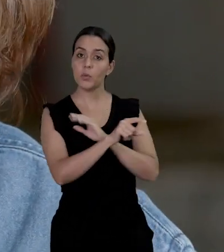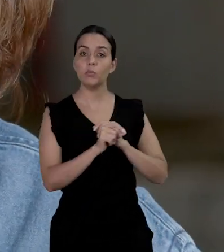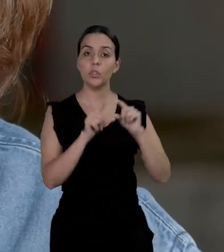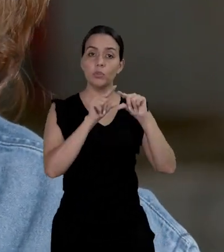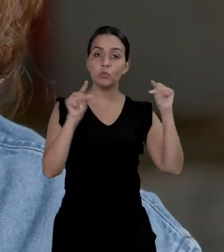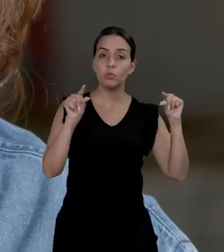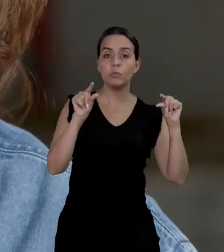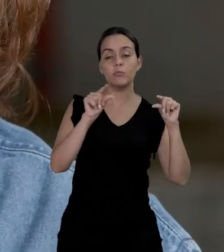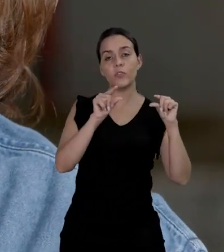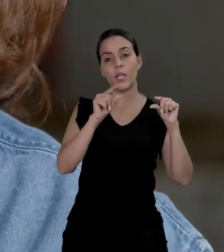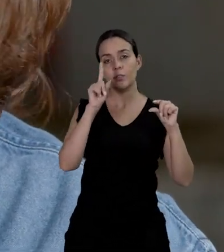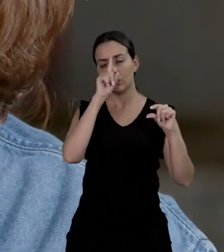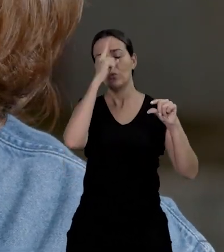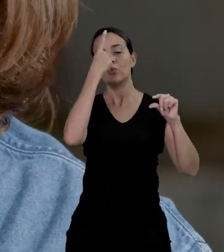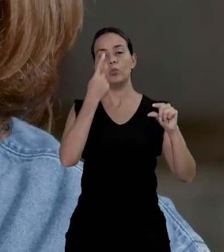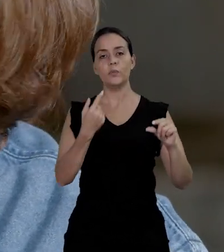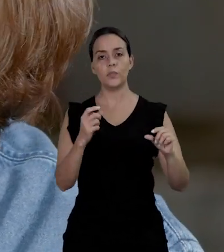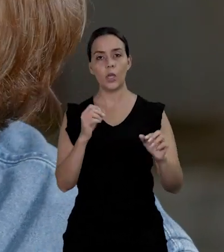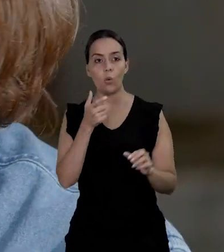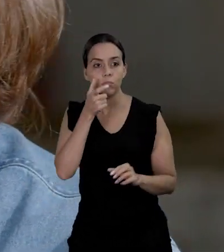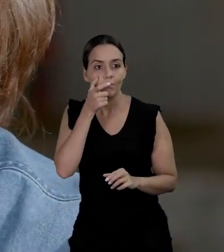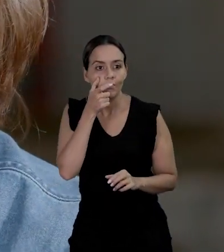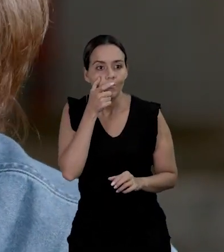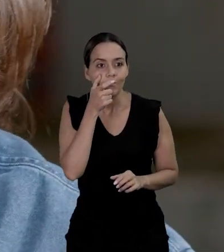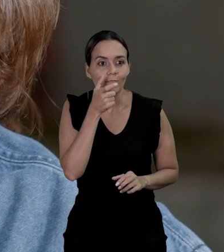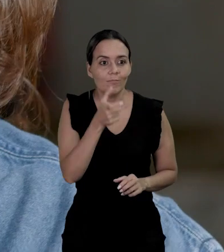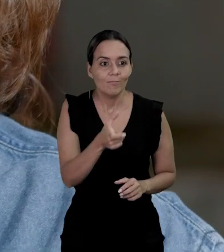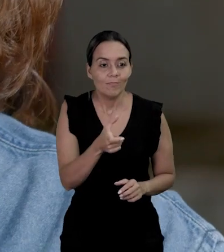escolher uma dúvida, escolher algo que te fascine,